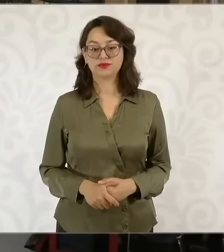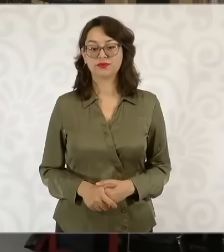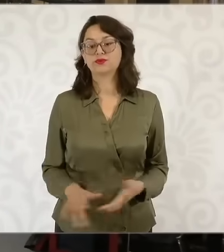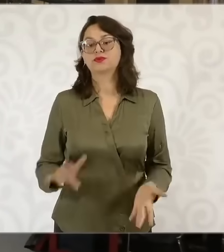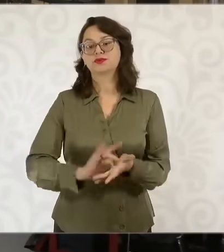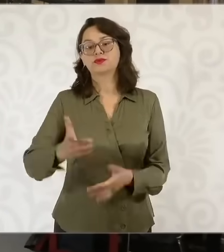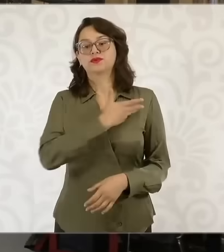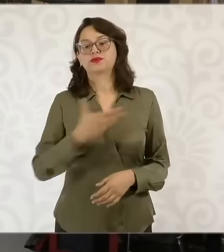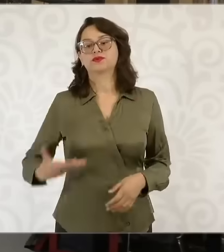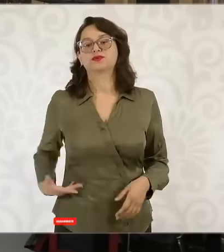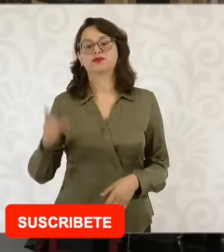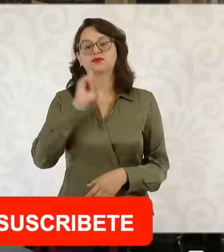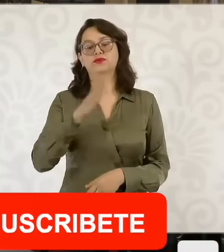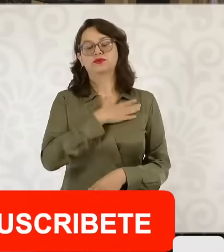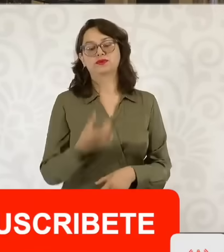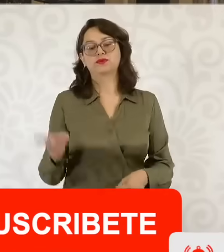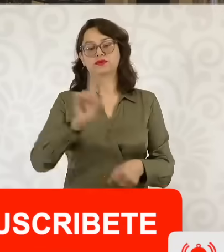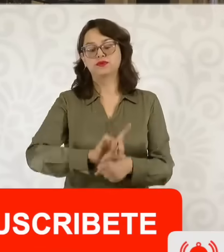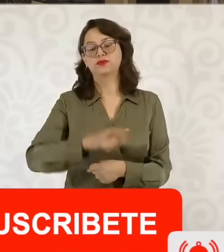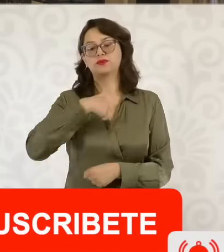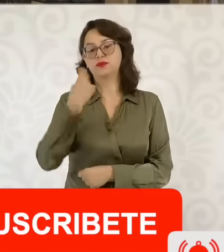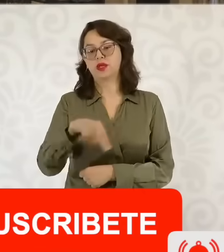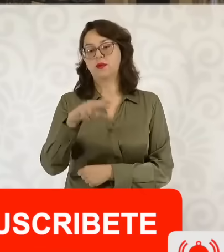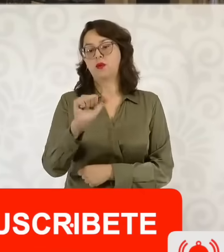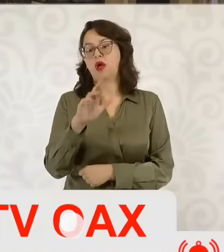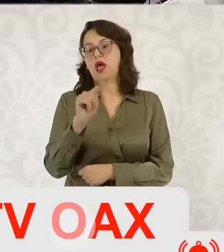presidenta. Muy buenos días, Arturo Pavón, el chapucero y efecto colateral.